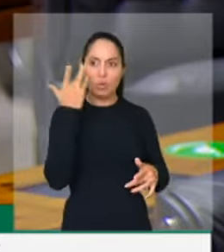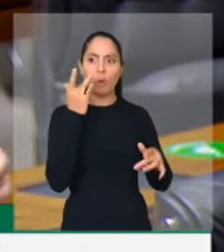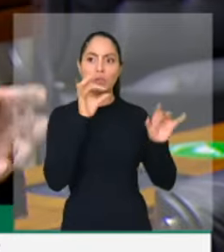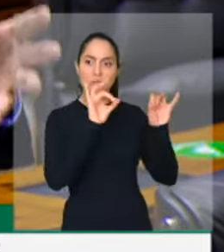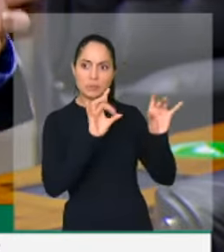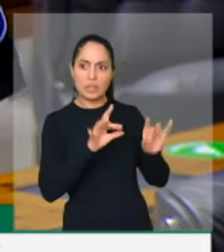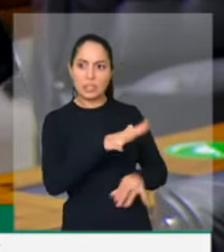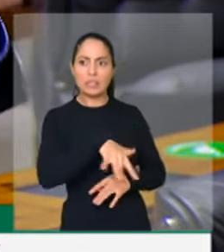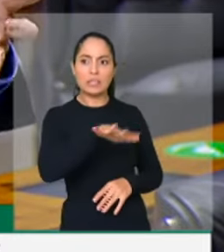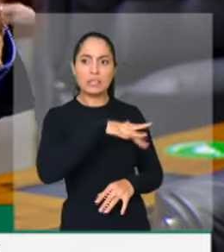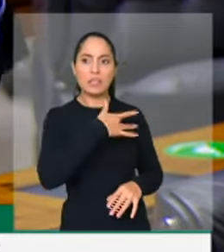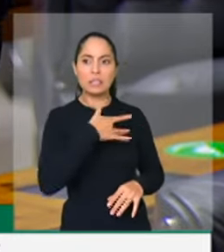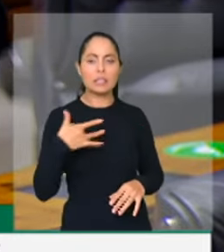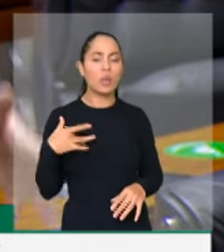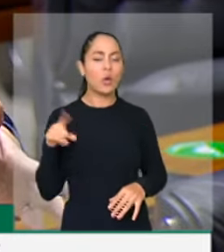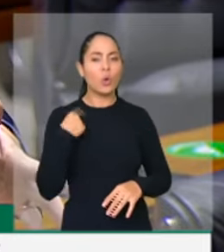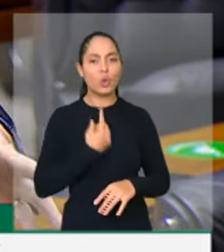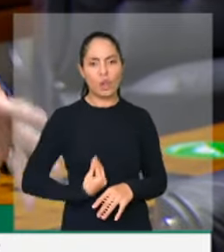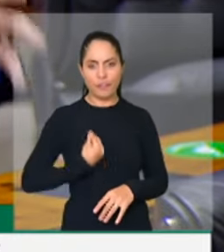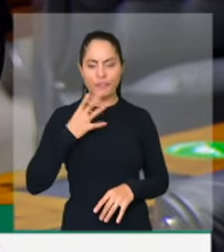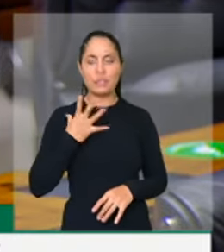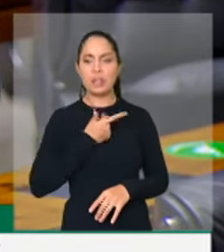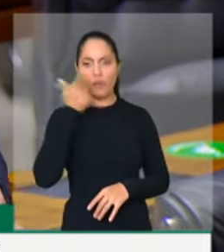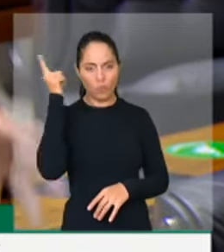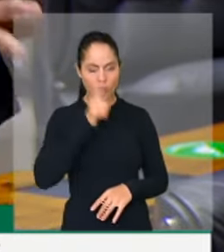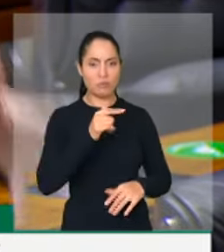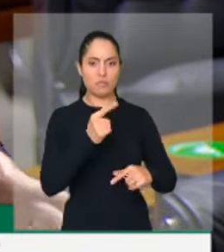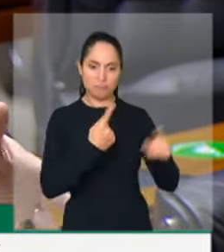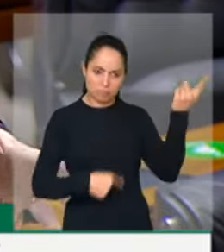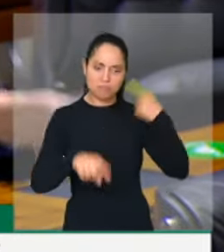EMPENHO... E NÃO VOTE OUTROS PROJETOS... QUE TRATAM OUTROS TEMAS A NÃO SER A PREOCUPAÇÃO COM A VIDA DO